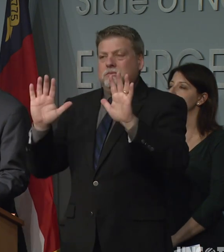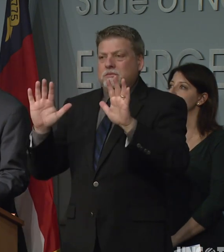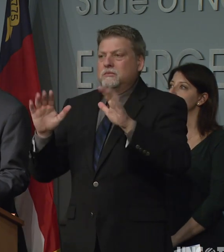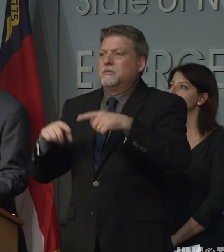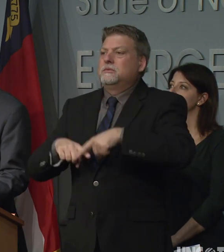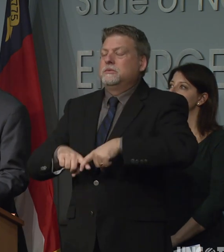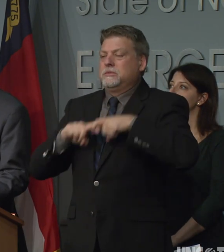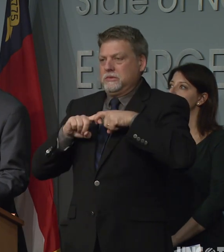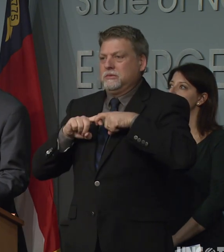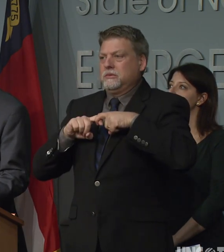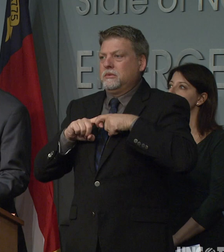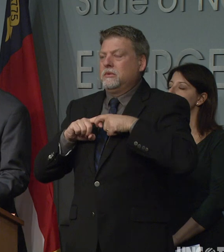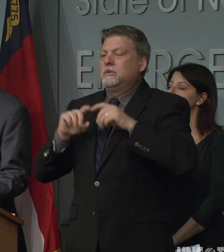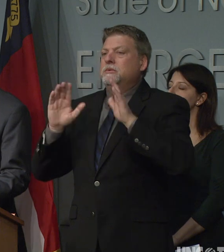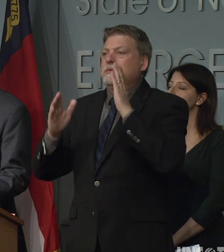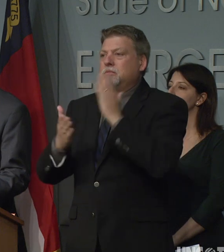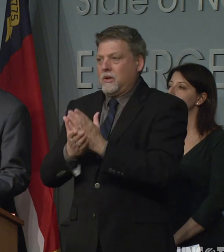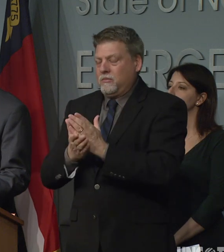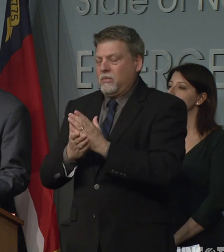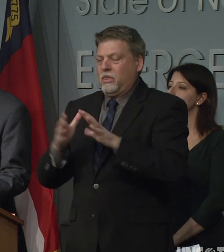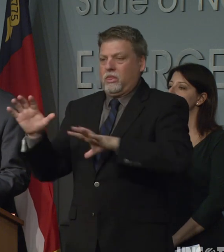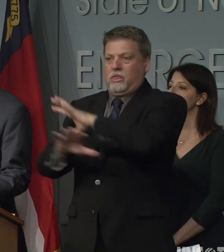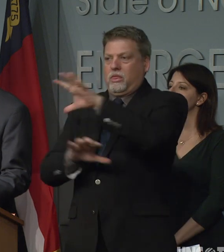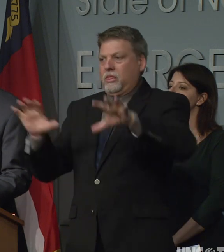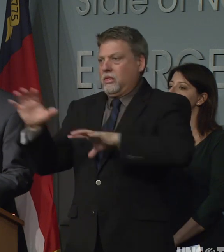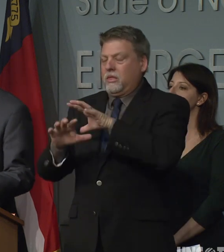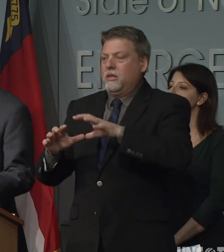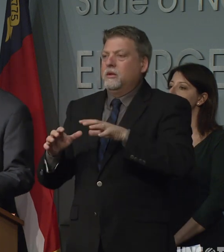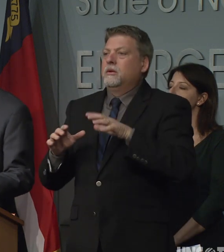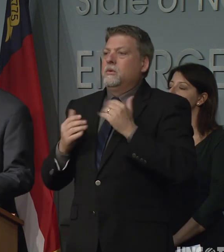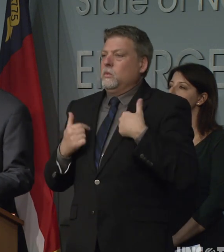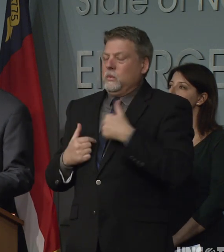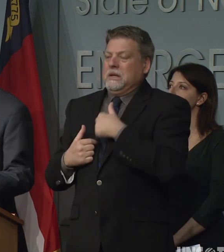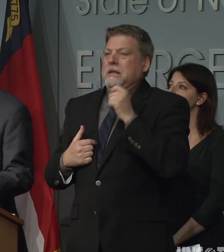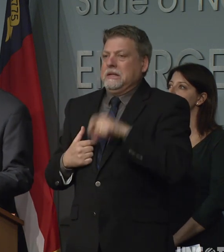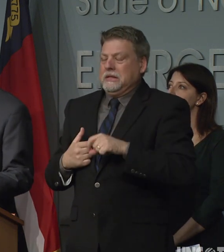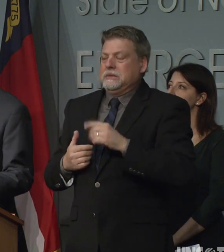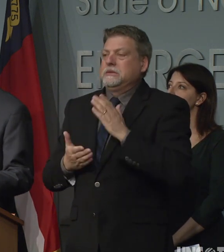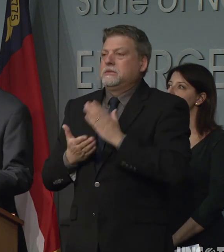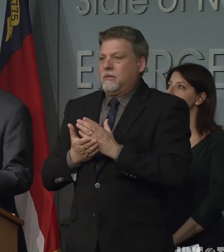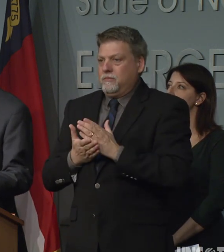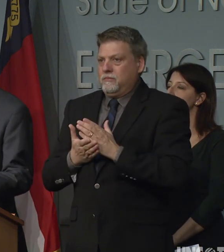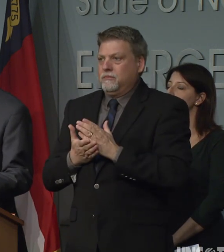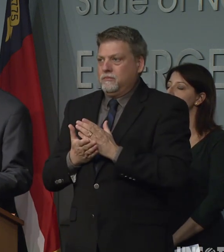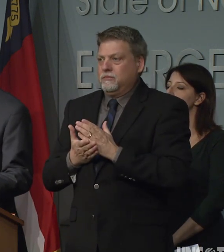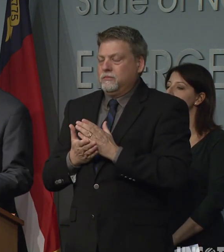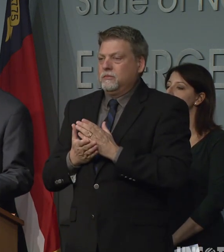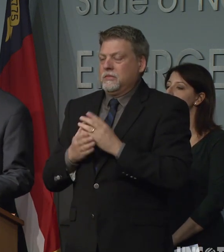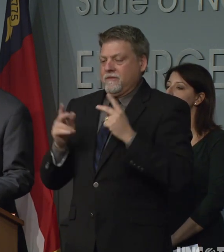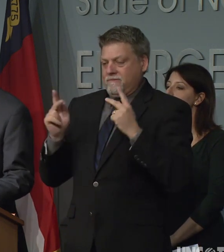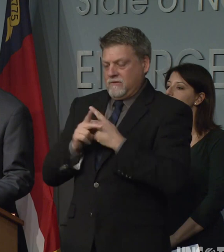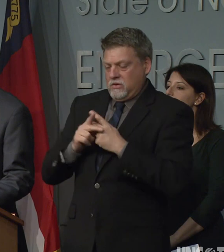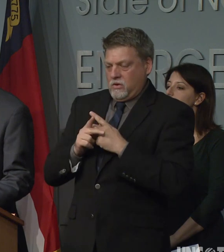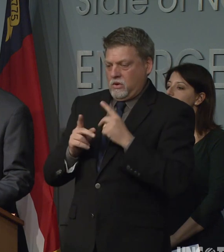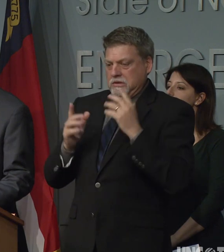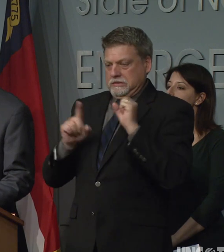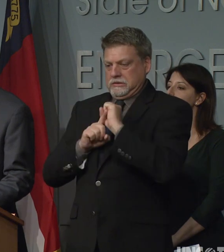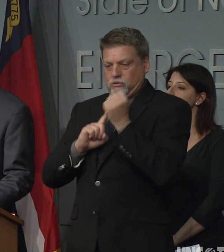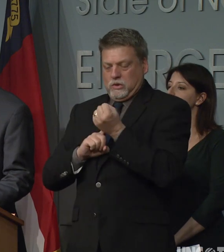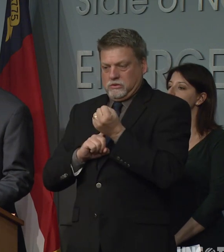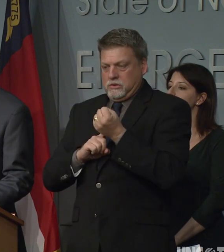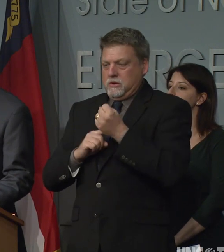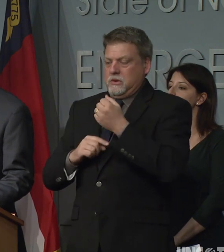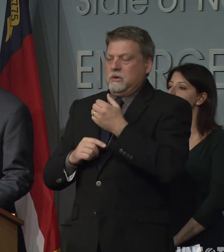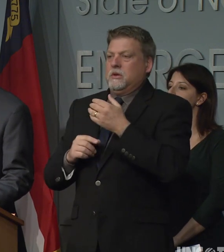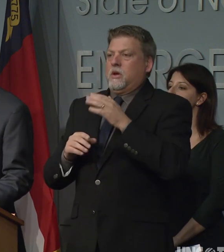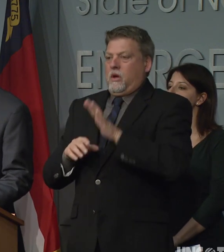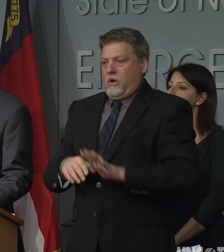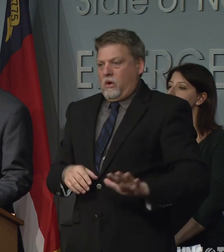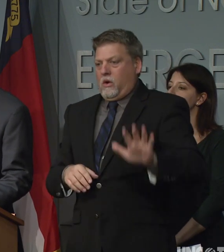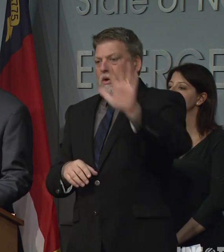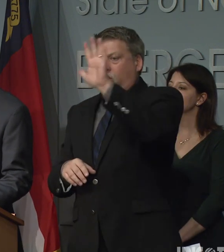palo a la amenaza de covid diecinueve y cerciorarnos de que nosotros tenemos una respuesta coordinada a nivel